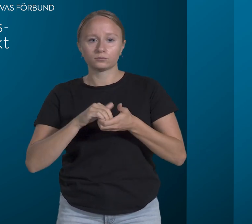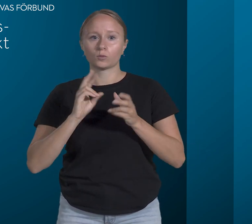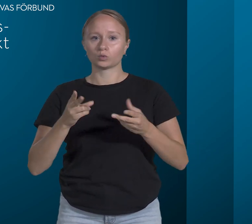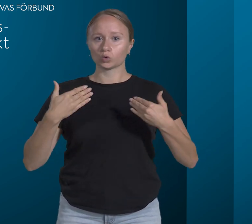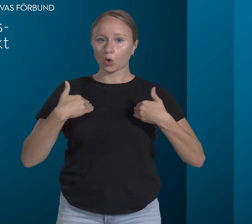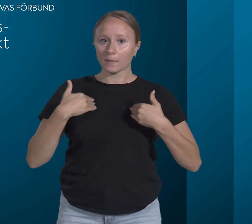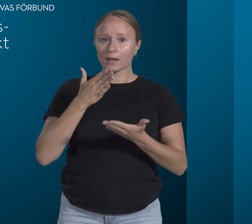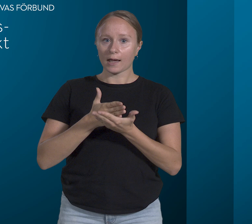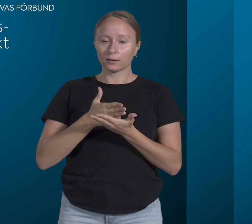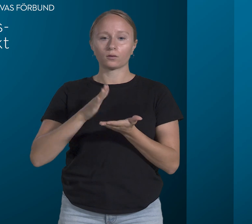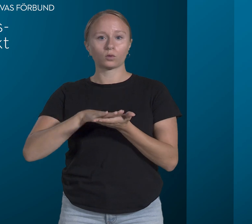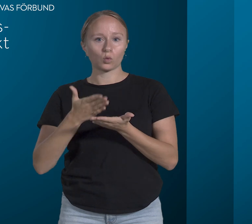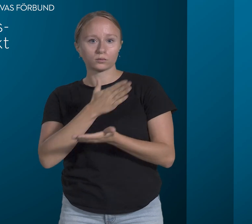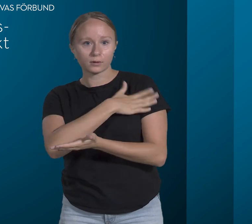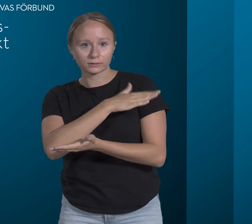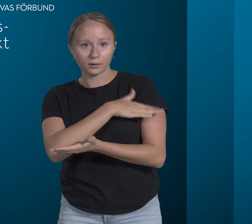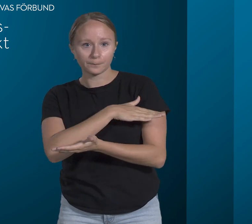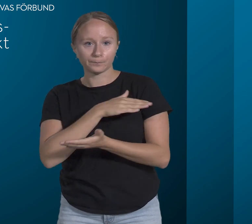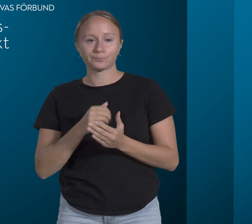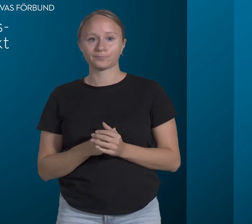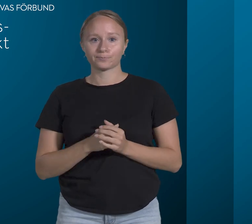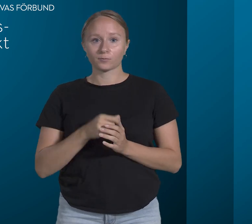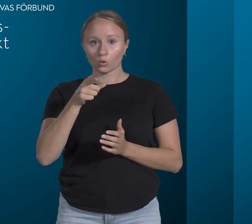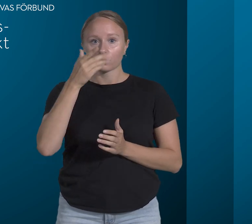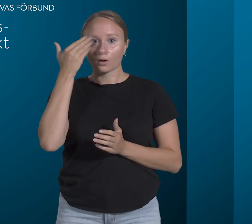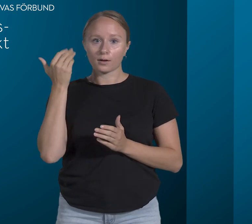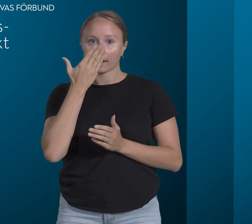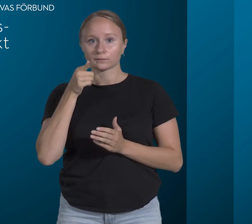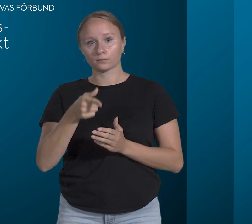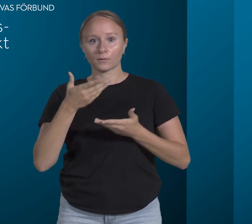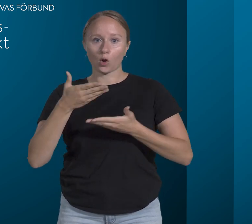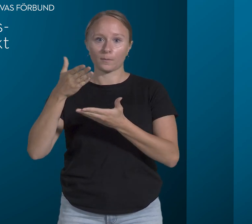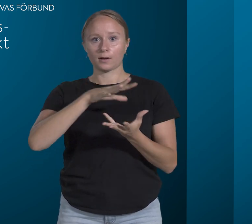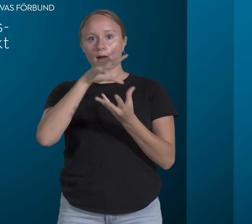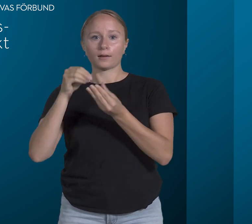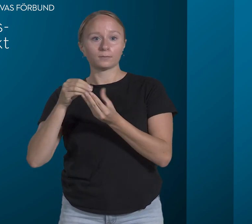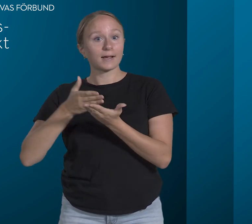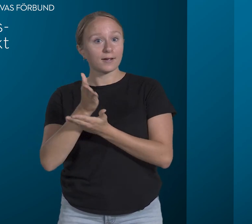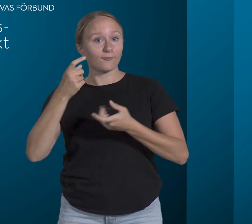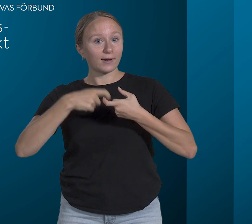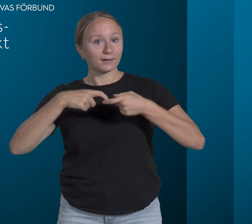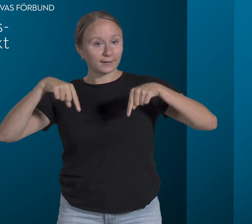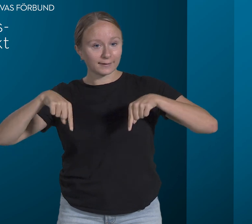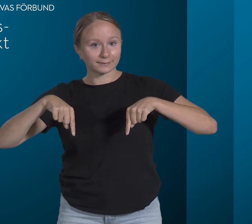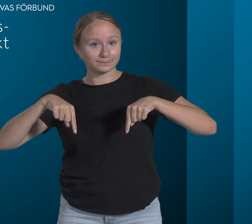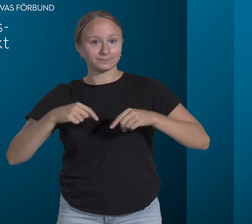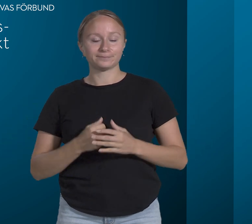och subjektiva rätt till tolkningstjänster. Du kan läsa klagomålet i sin helhet via länken nedan.